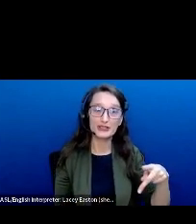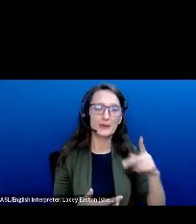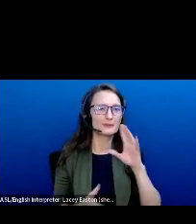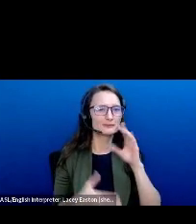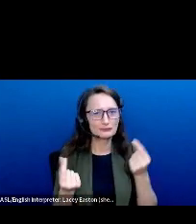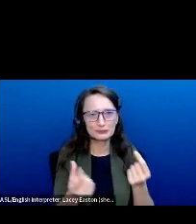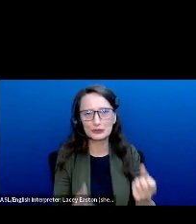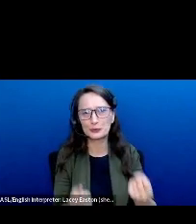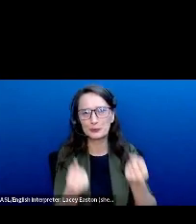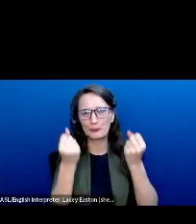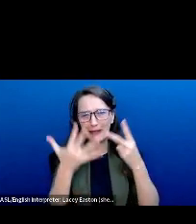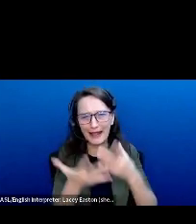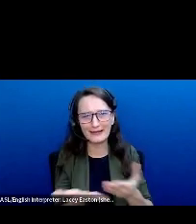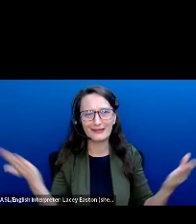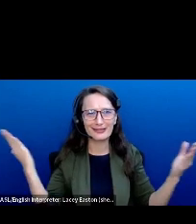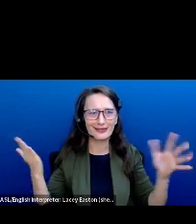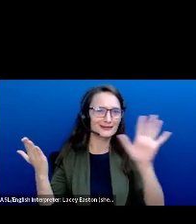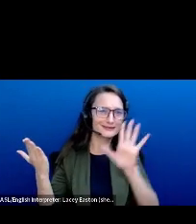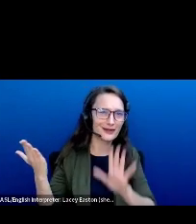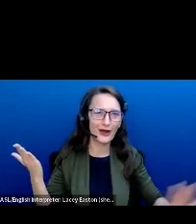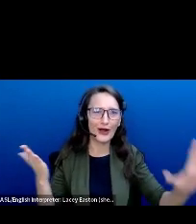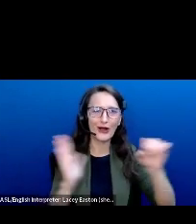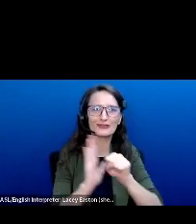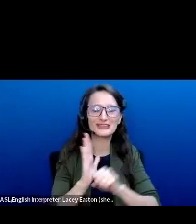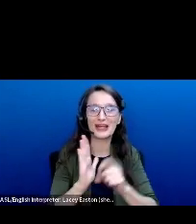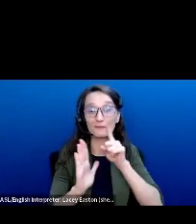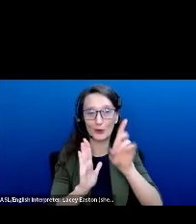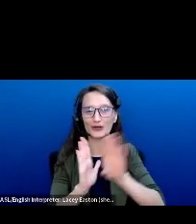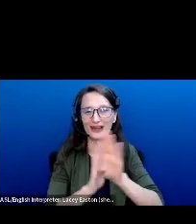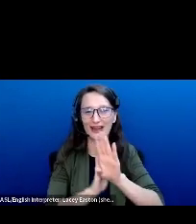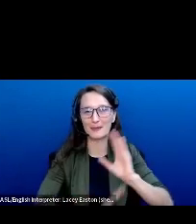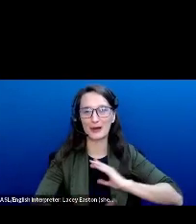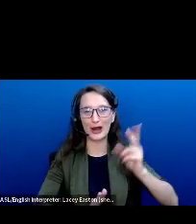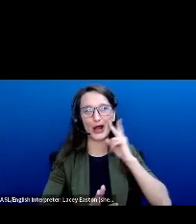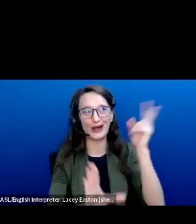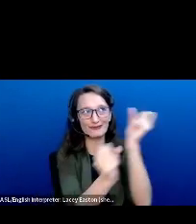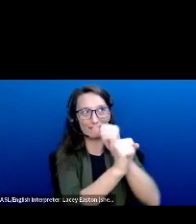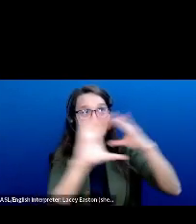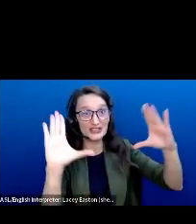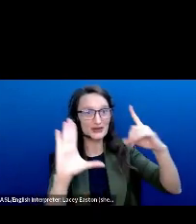en todo el estado para desarrollar nuestra visión de preservar las relaciones y resolver